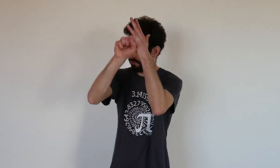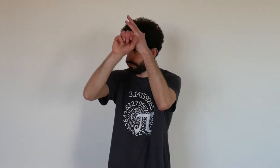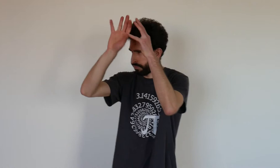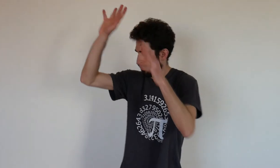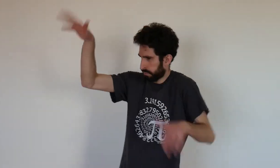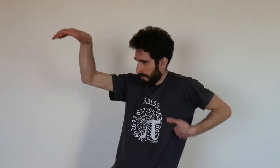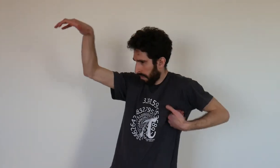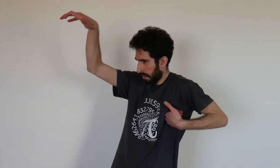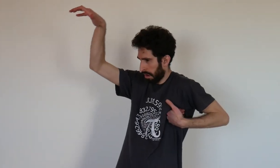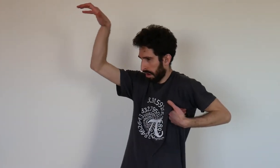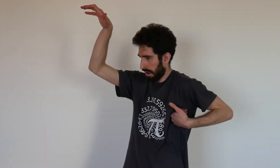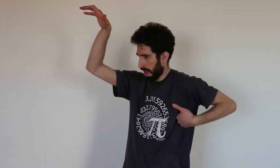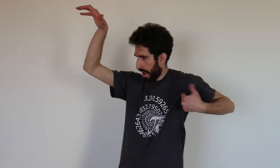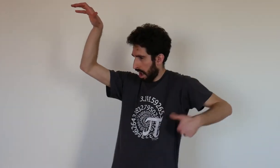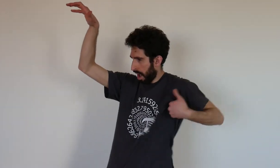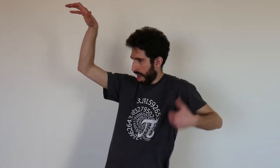et s'accrochaient aux branches.